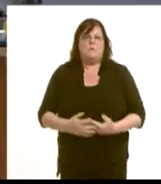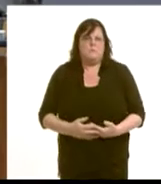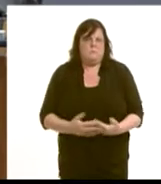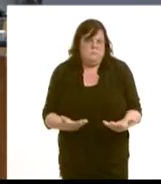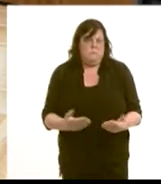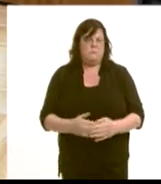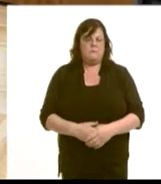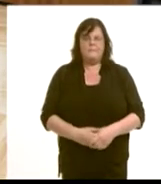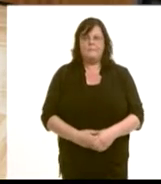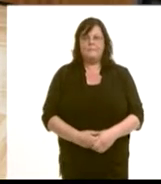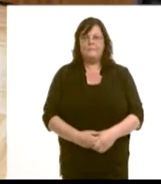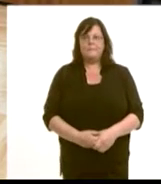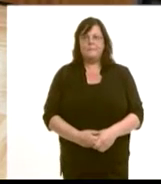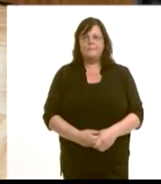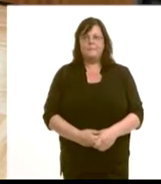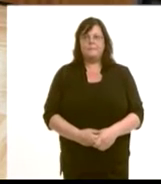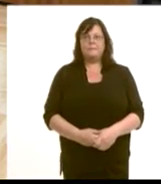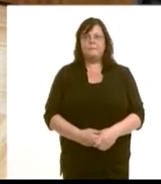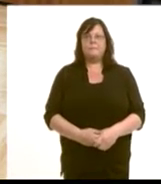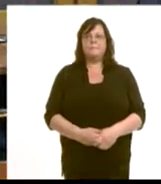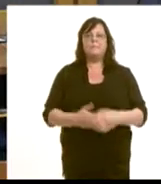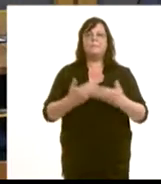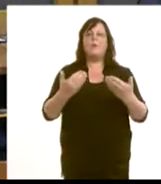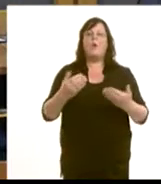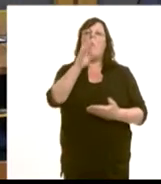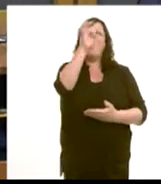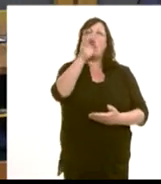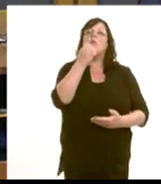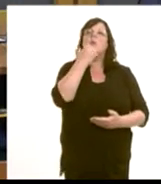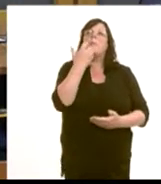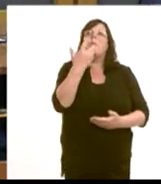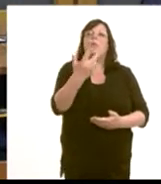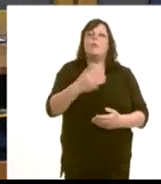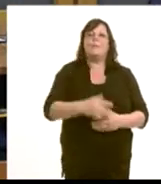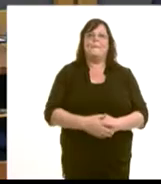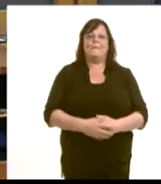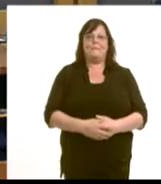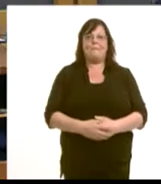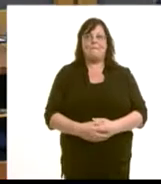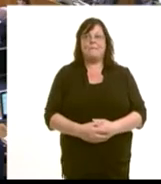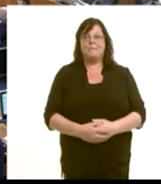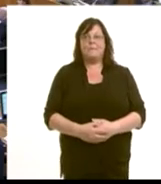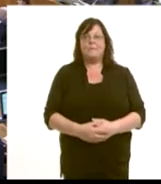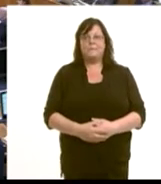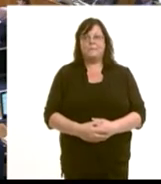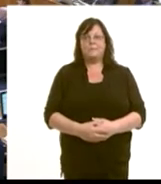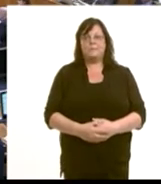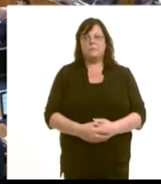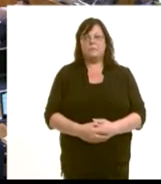A wnaiff y Prif Weinidog ddatganiad am gyflwr cyfleusterau meddygfeydd yng ngogledd Cymru?